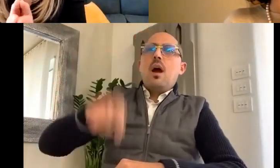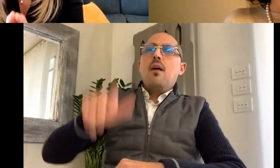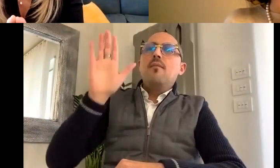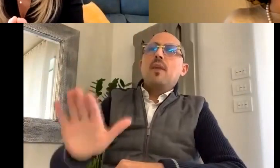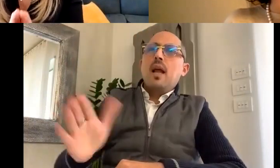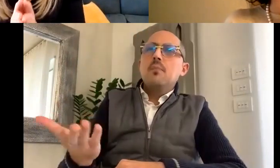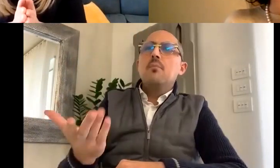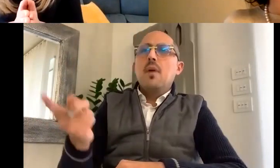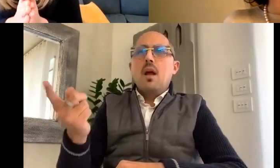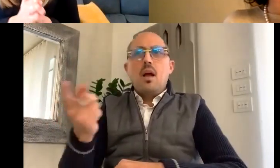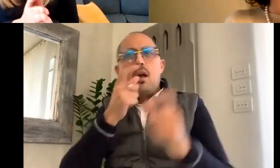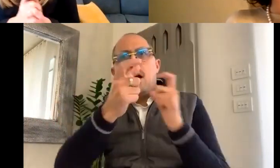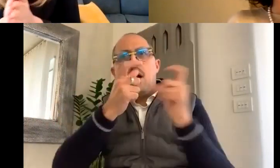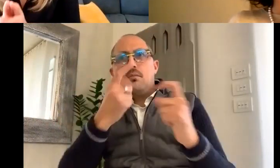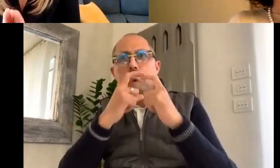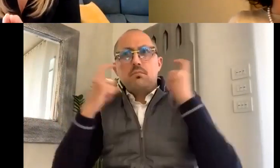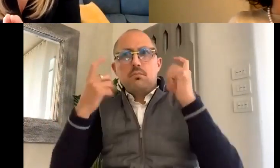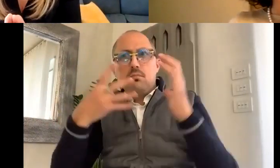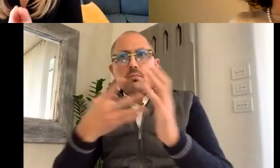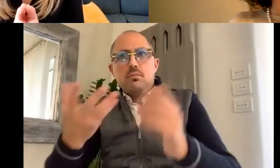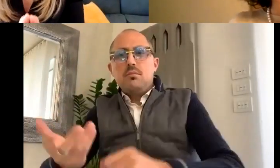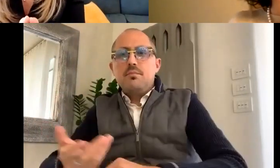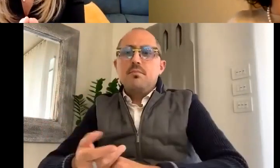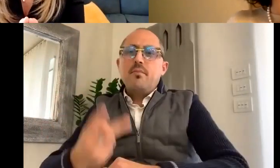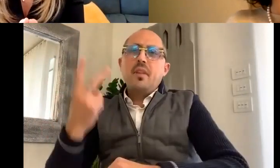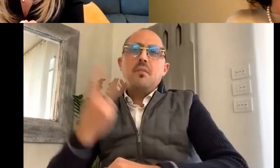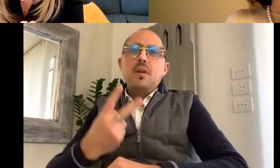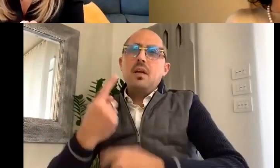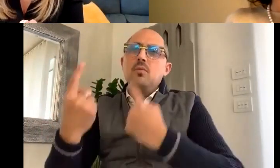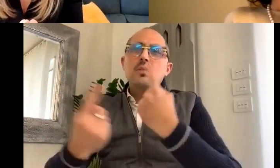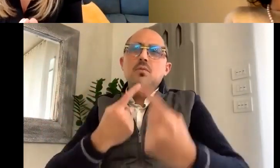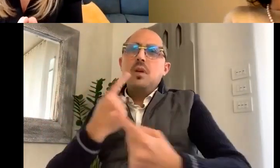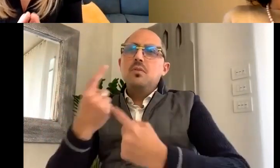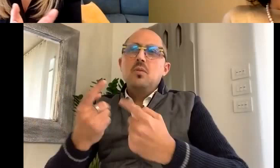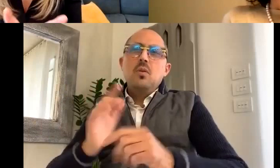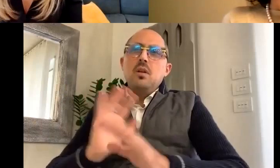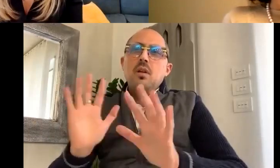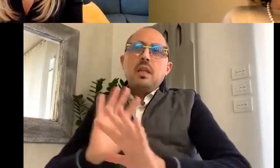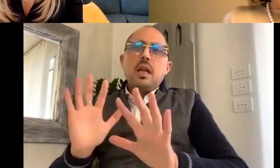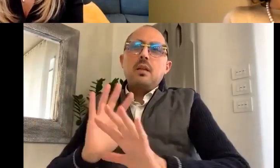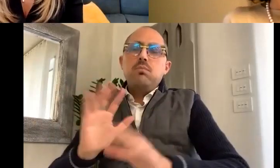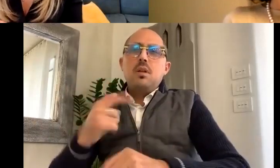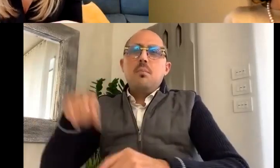perché se magari la Polizia li ferma non sanno come rapportarsi con loro perché